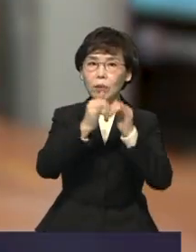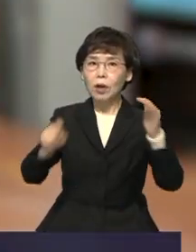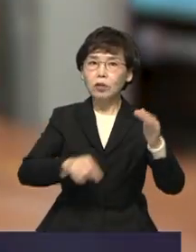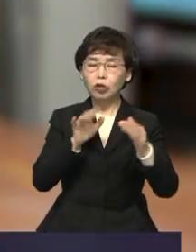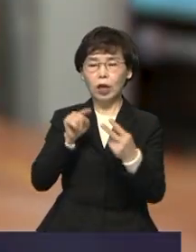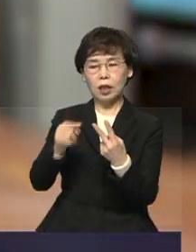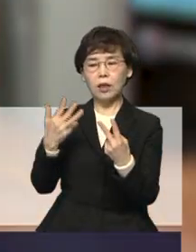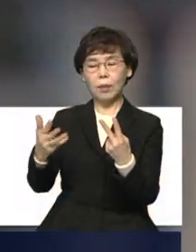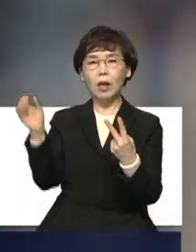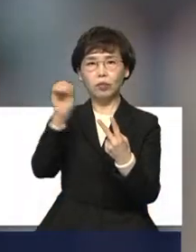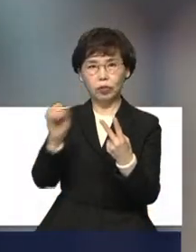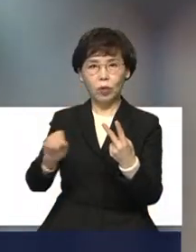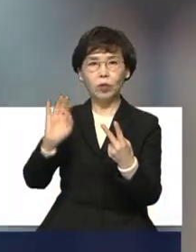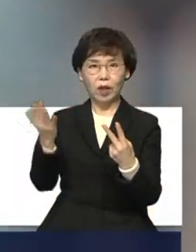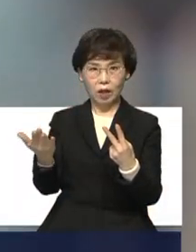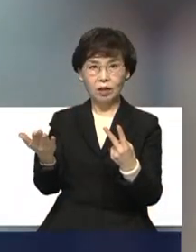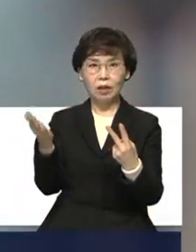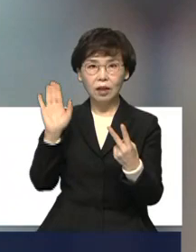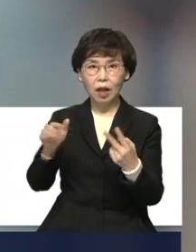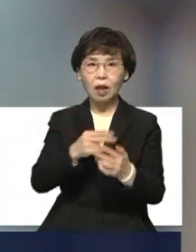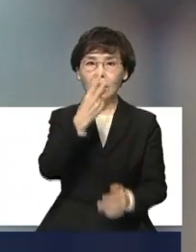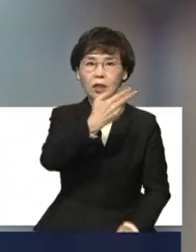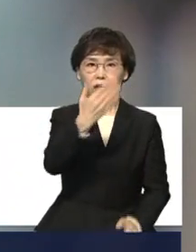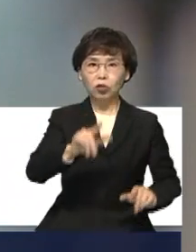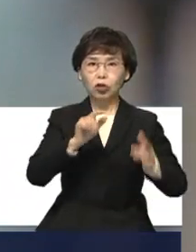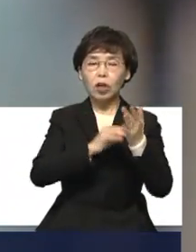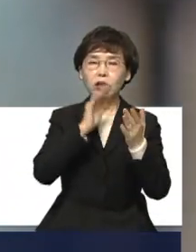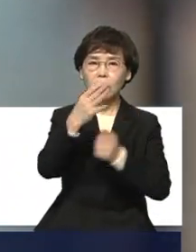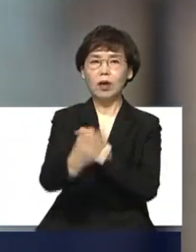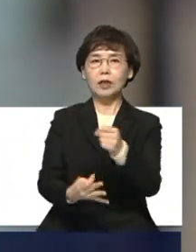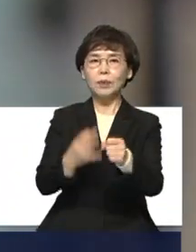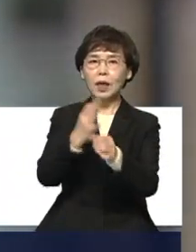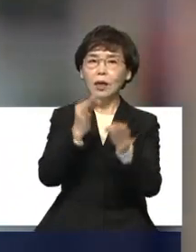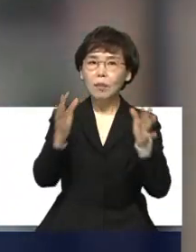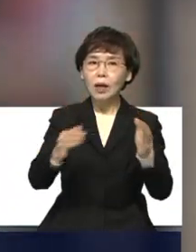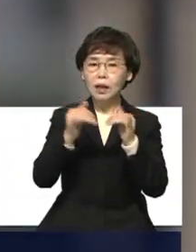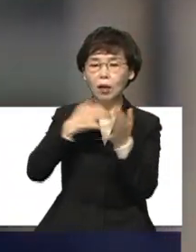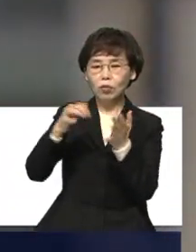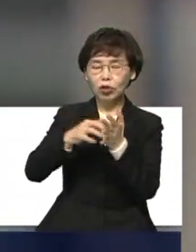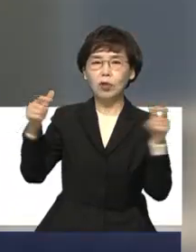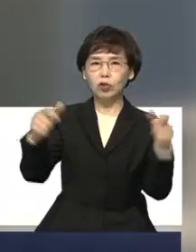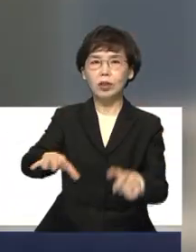전체 정원 44만 9천 명 가운데 2.4%에 해당하는 규모로 2009년 이후 14년 만의